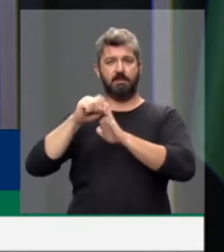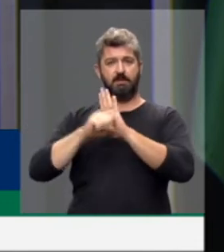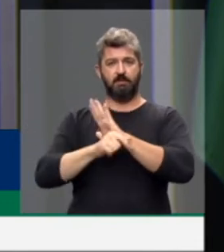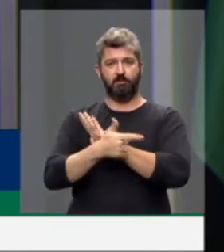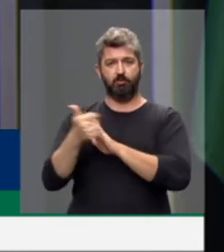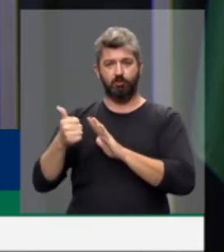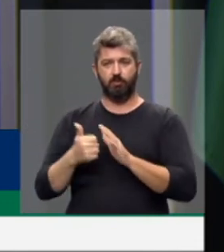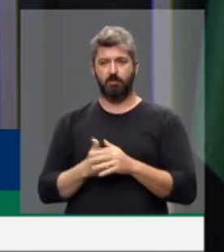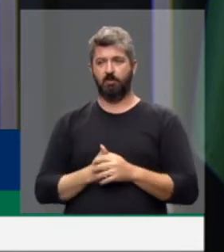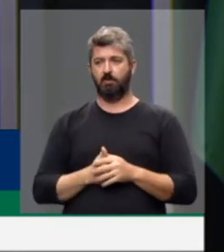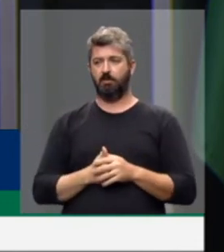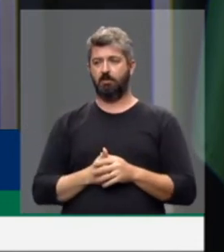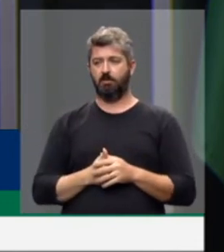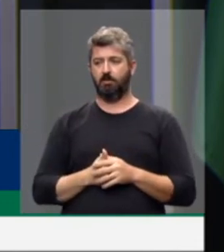TEMOS DE MUITO IMPORTANTE QUE É O SOL, UMA ENERGIA BARATA,